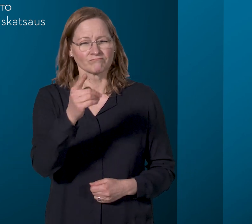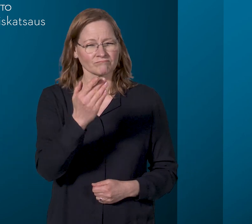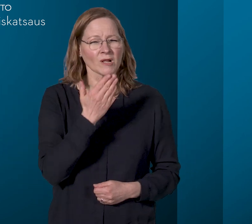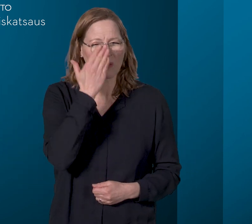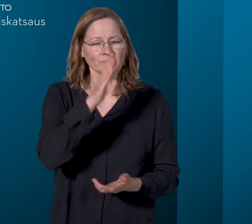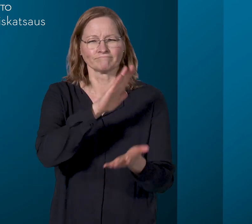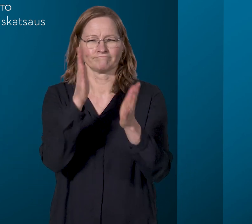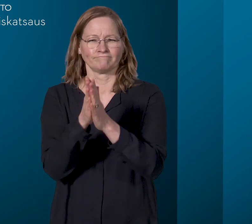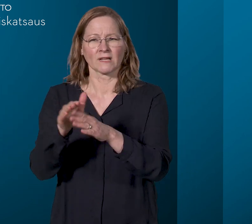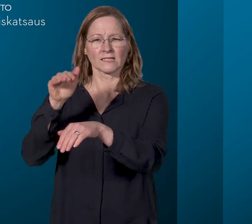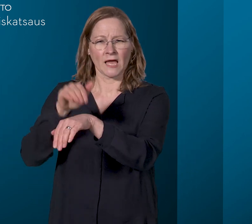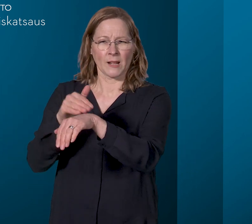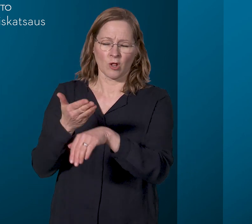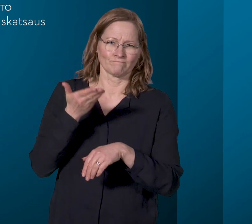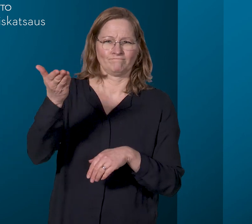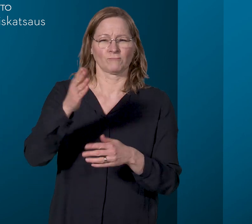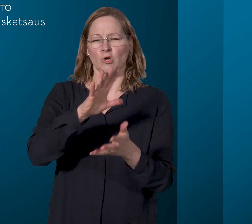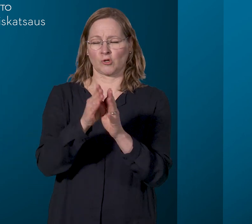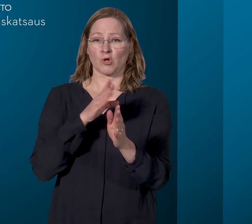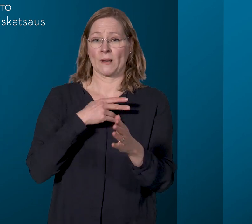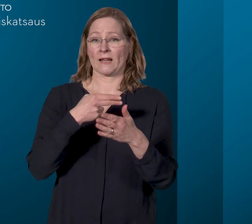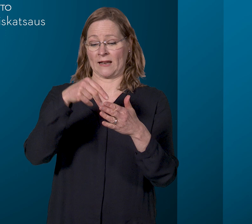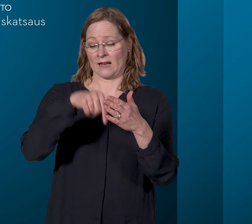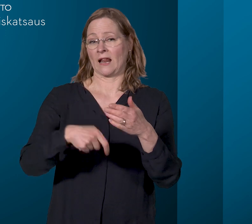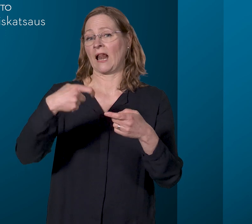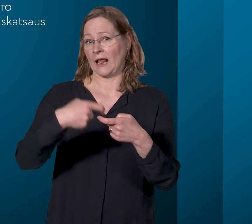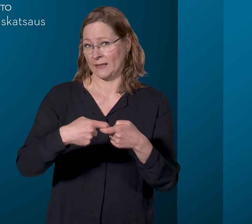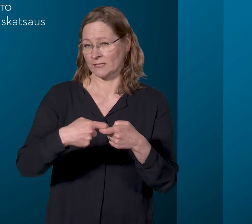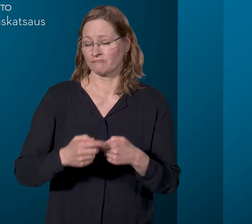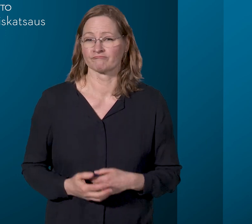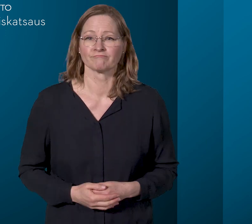Pääset lukemaan kannanoton kokonaisuudessaan oheisen linkin kautta.